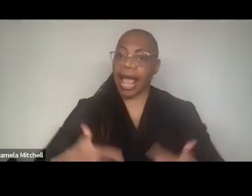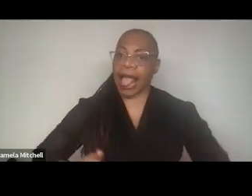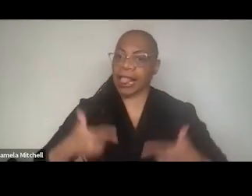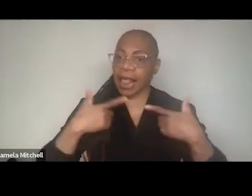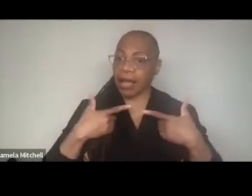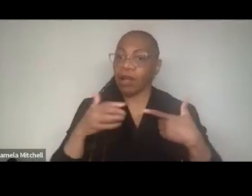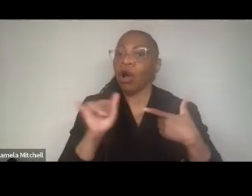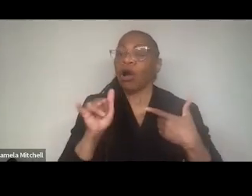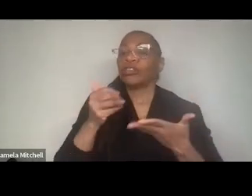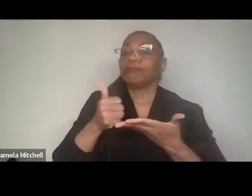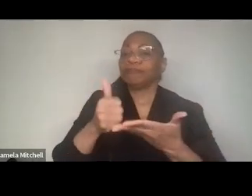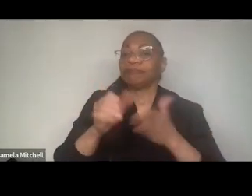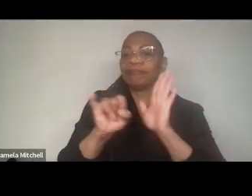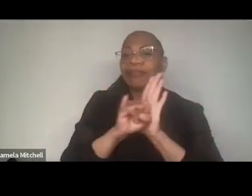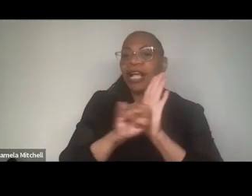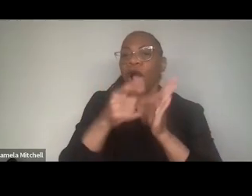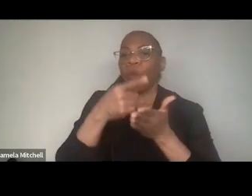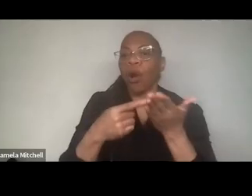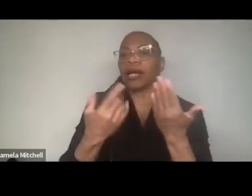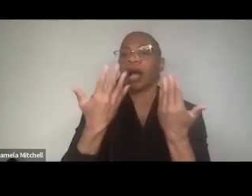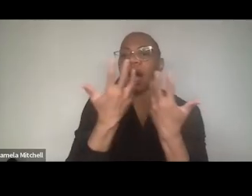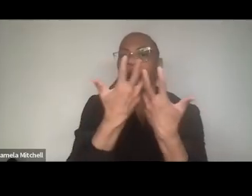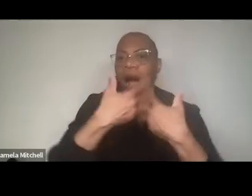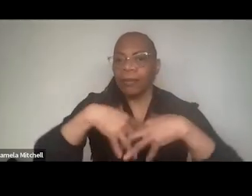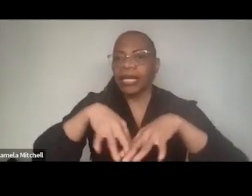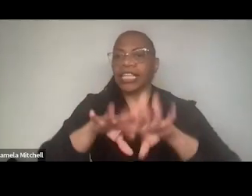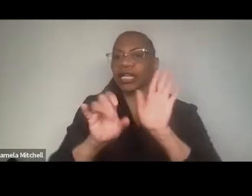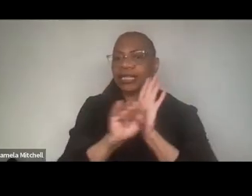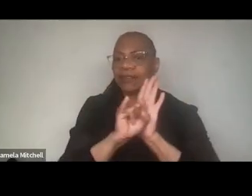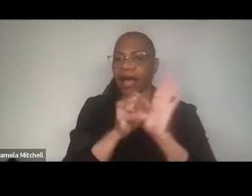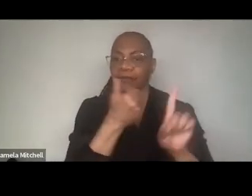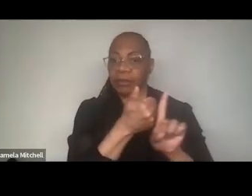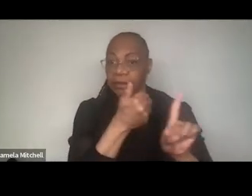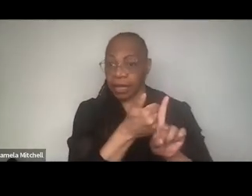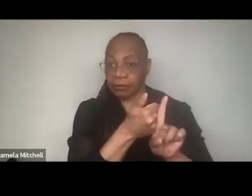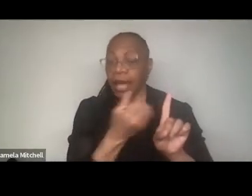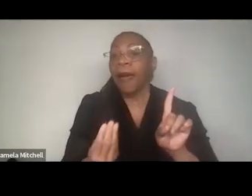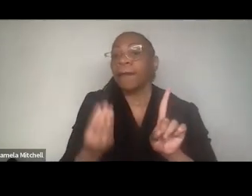las adaptaciones que han hecho para sí mismos. Muchas personas son muy conscientes cuando tienen problemas de memoria